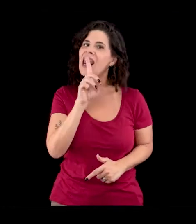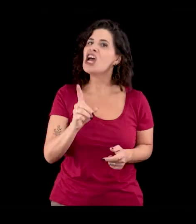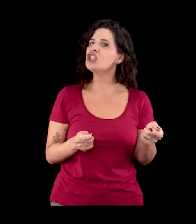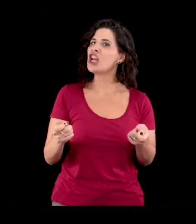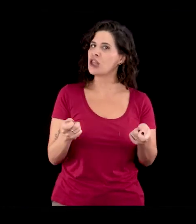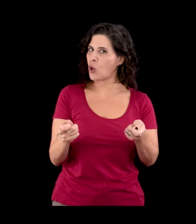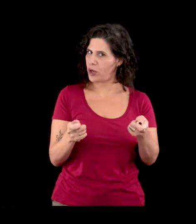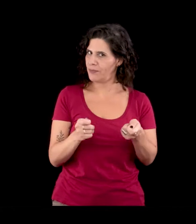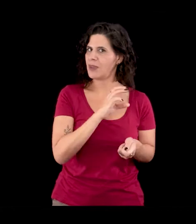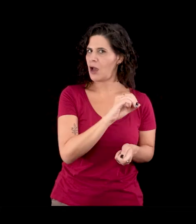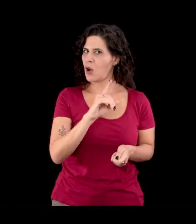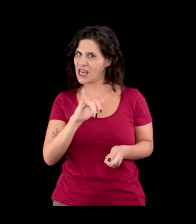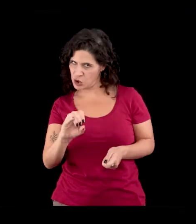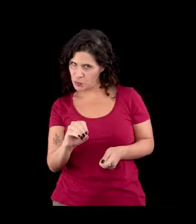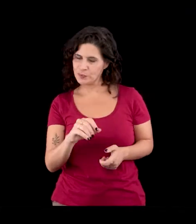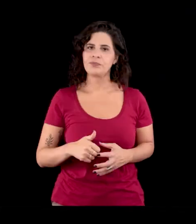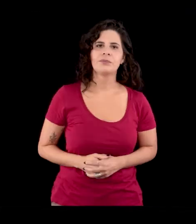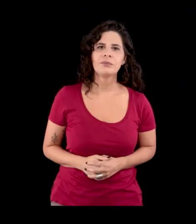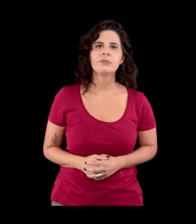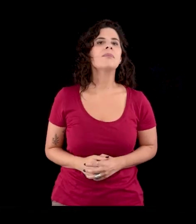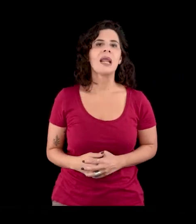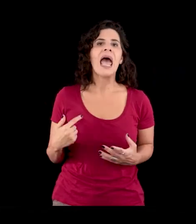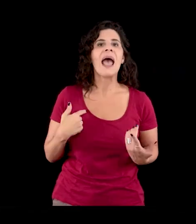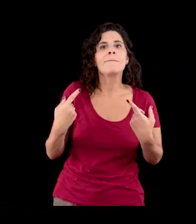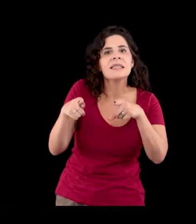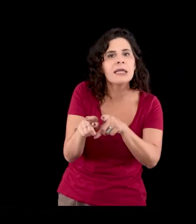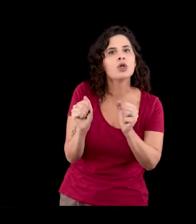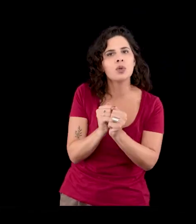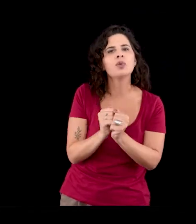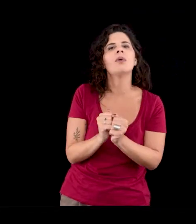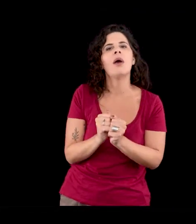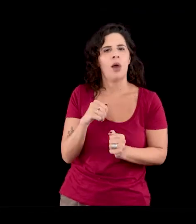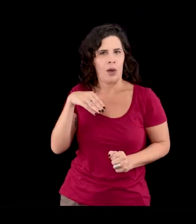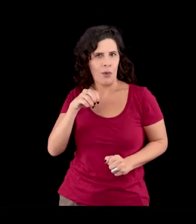que dirigia a Collectio. Tive que fazer uma parceria com a Mônica,